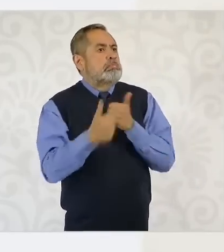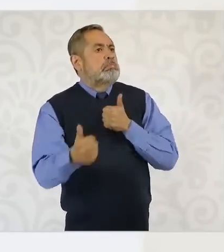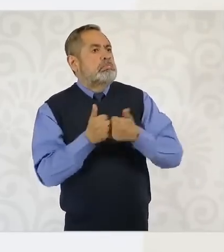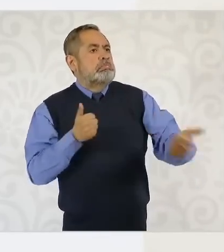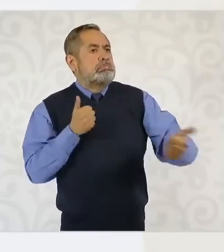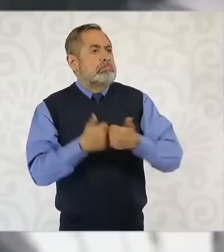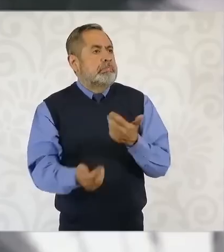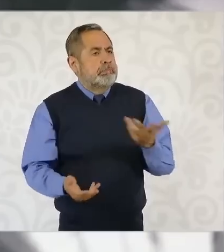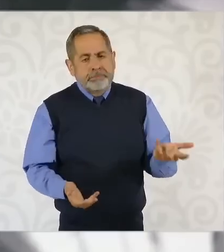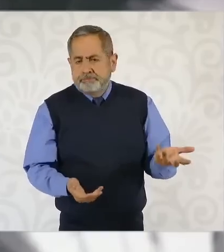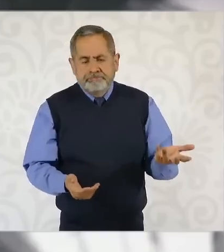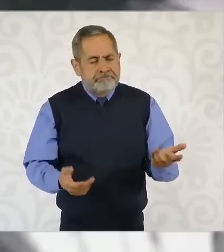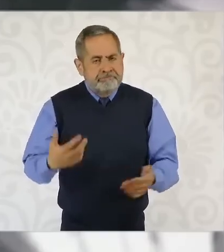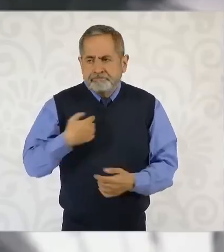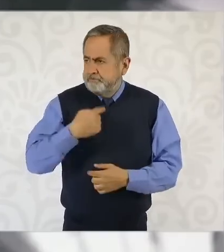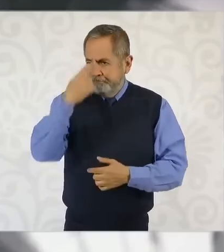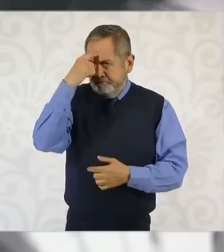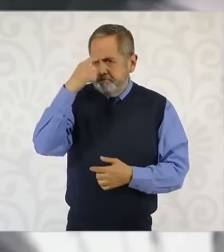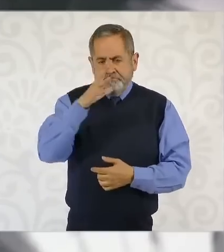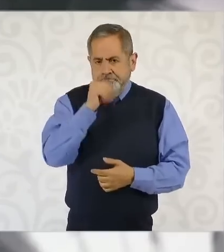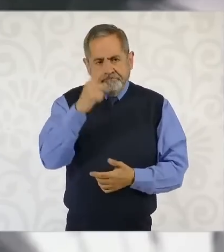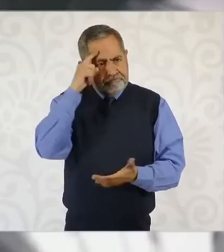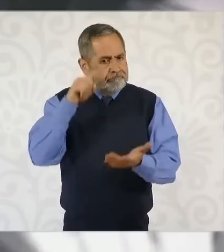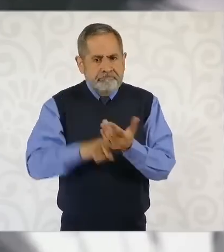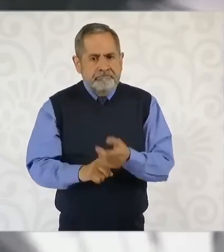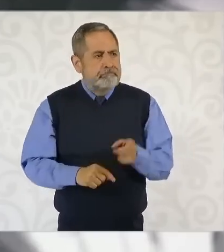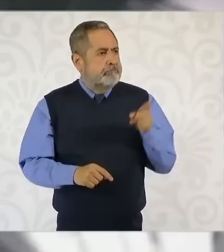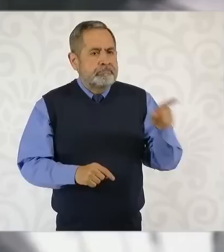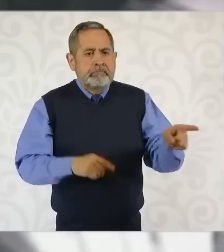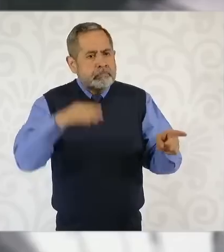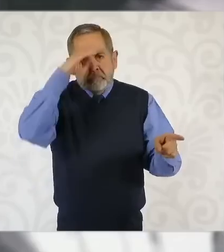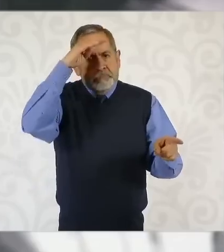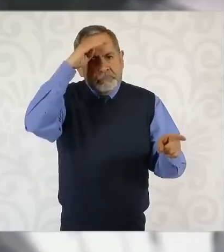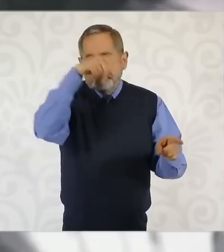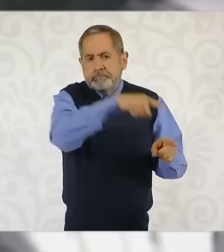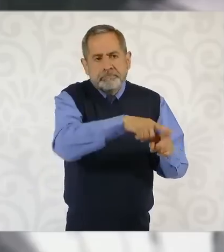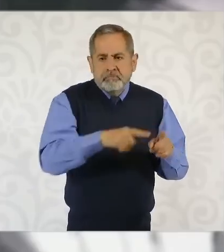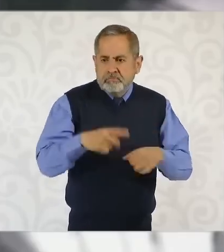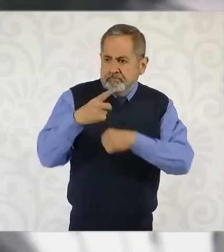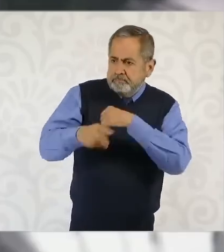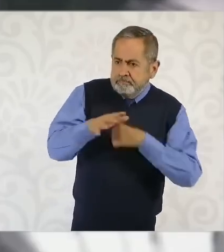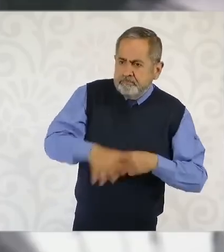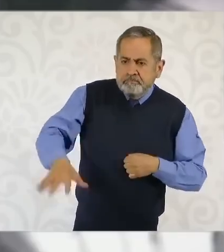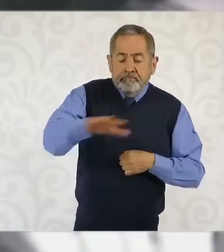pero es inconcebible que no se piense en el daño que se va a causar tanto a ciudadanos y